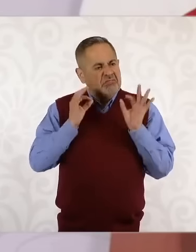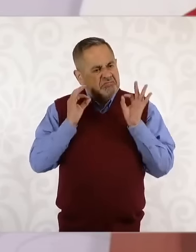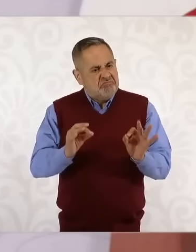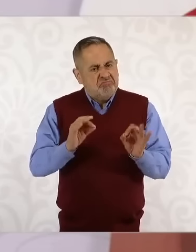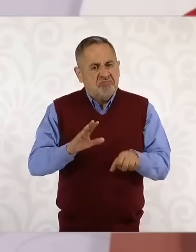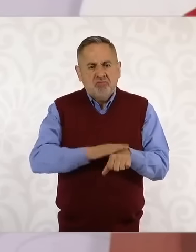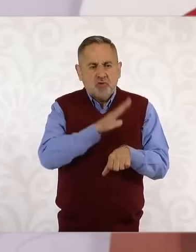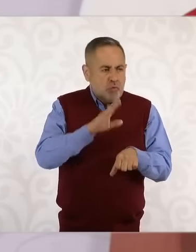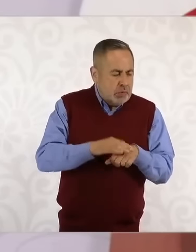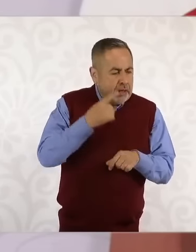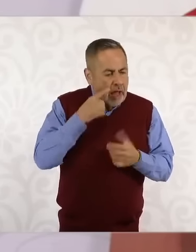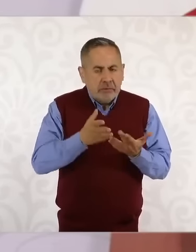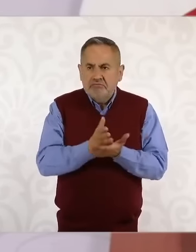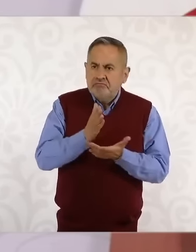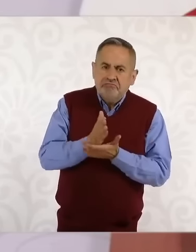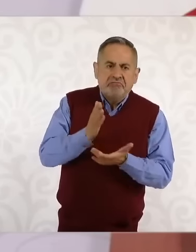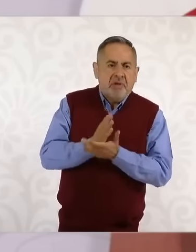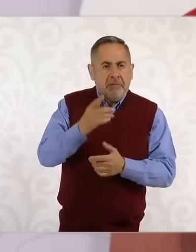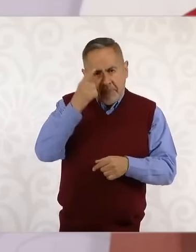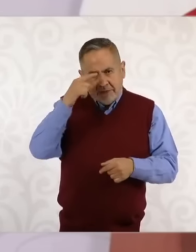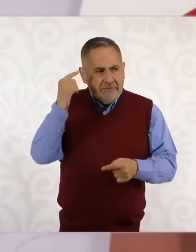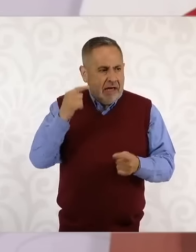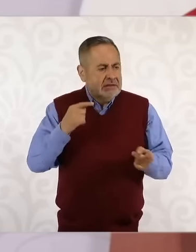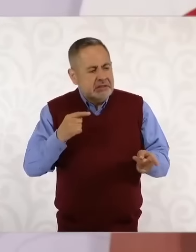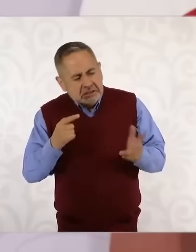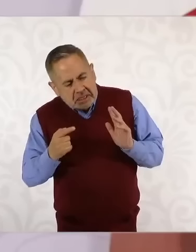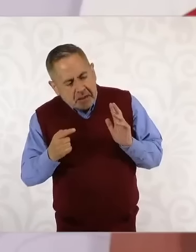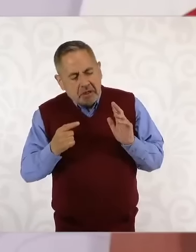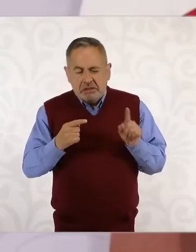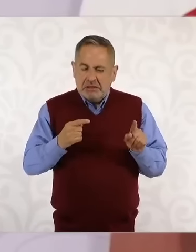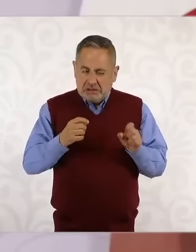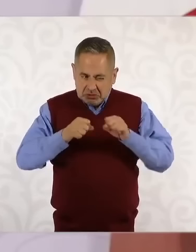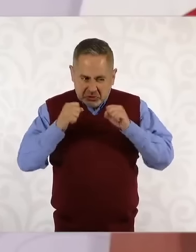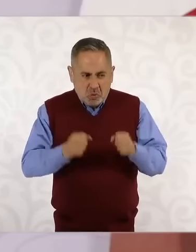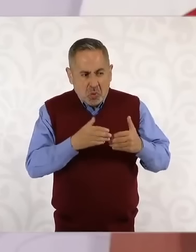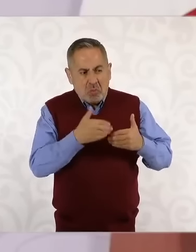accesibilidad del servicio, el fortalecimiento de la confiabilidad y la continuidad y seguridad de